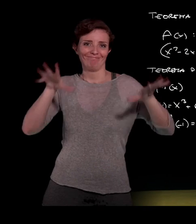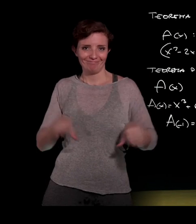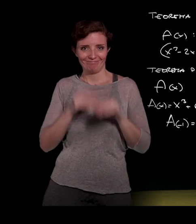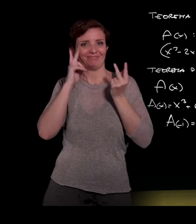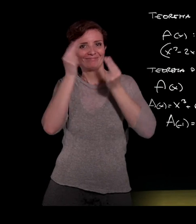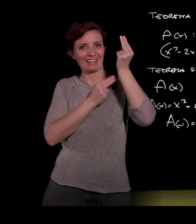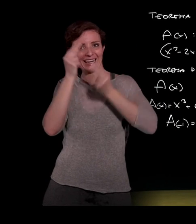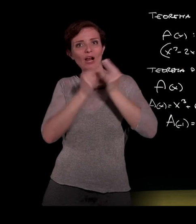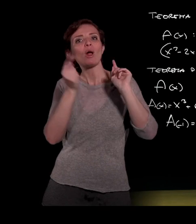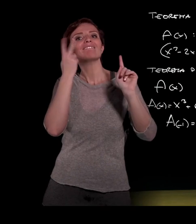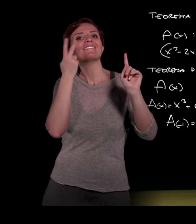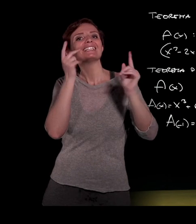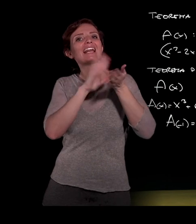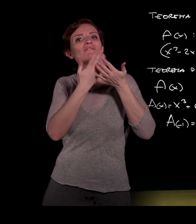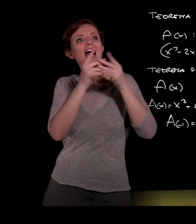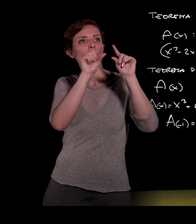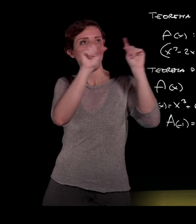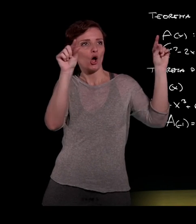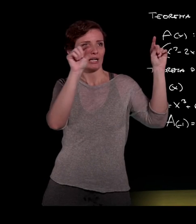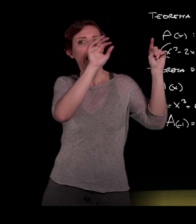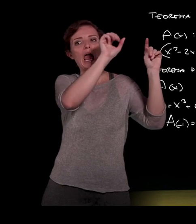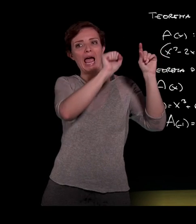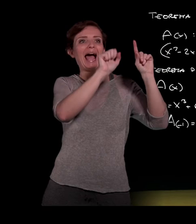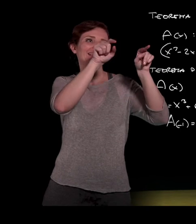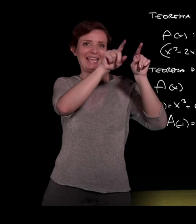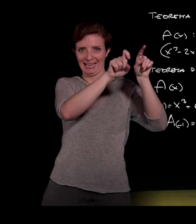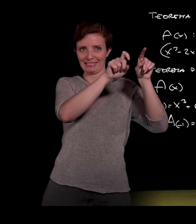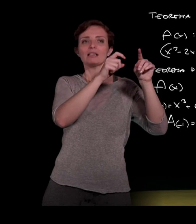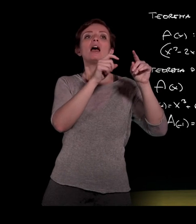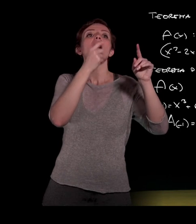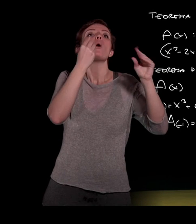Questo sarà pari a -1+6-11+6,